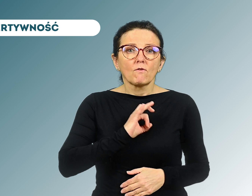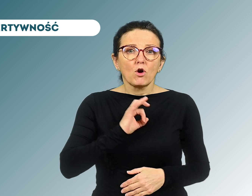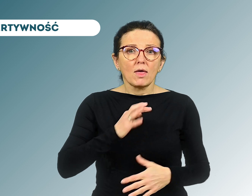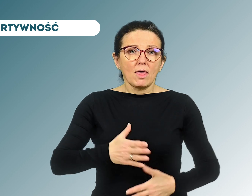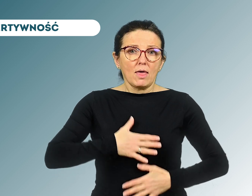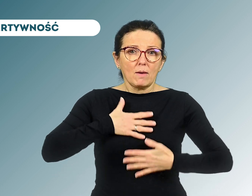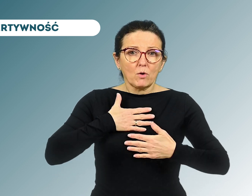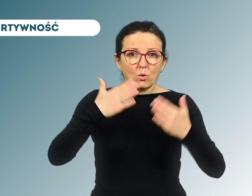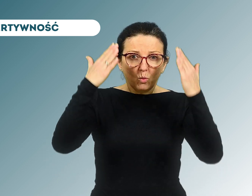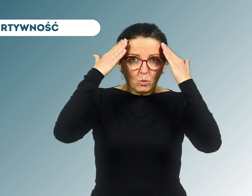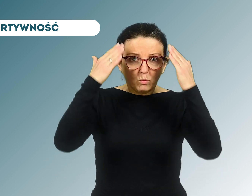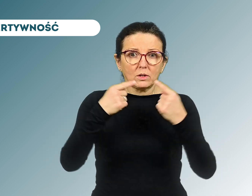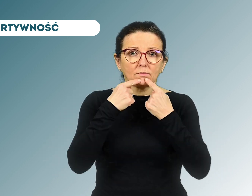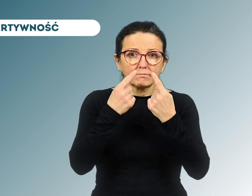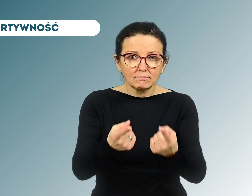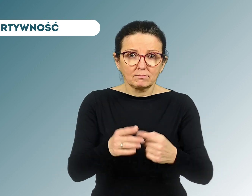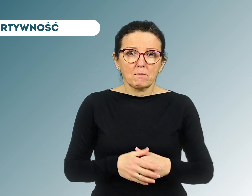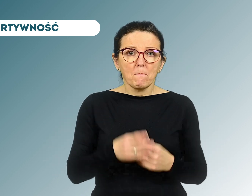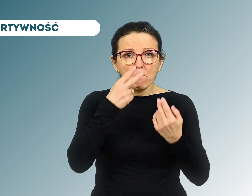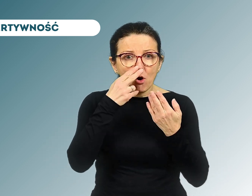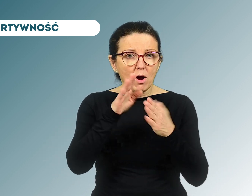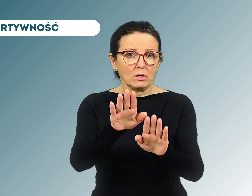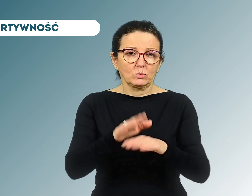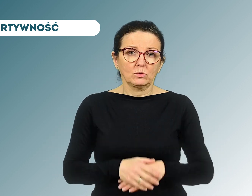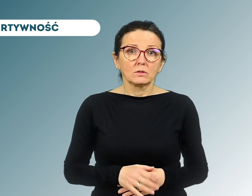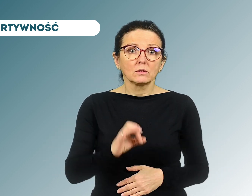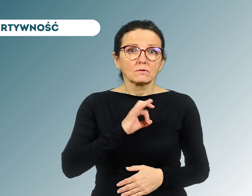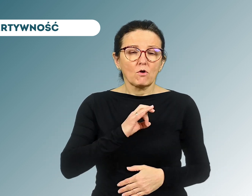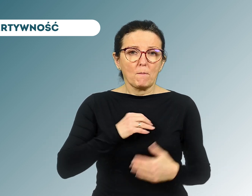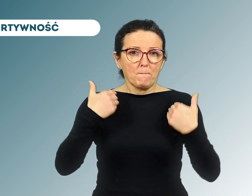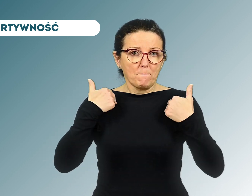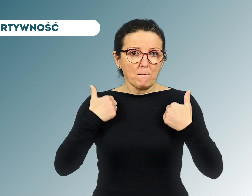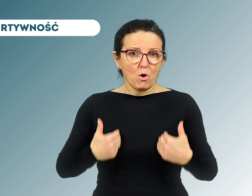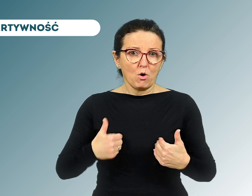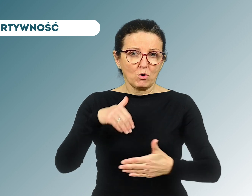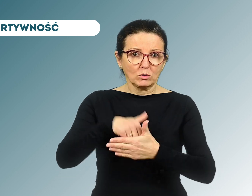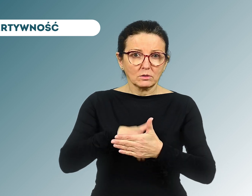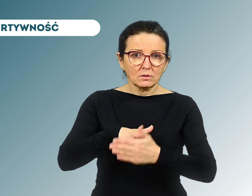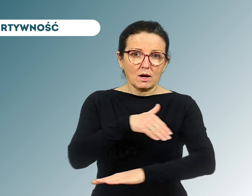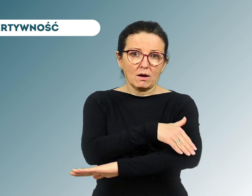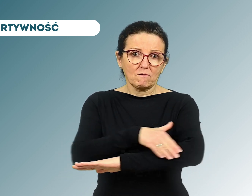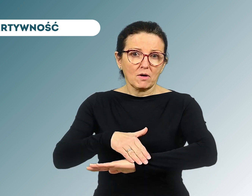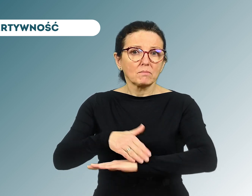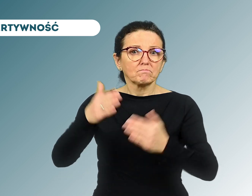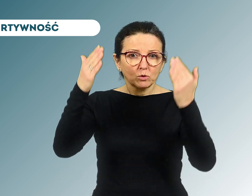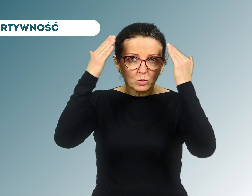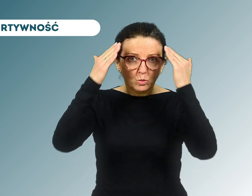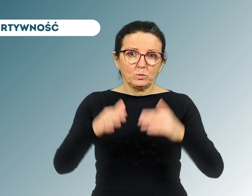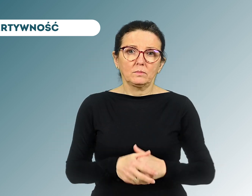Potrafi wyrażać swoje emocje, postawę, określić granice.